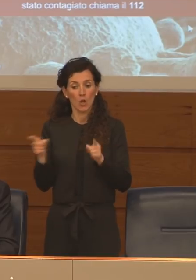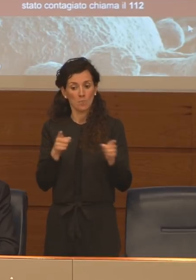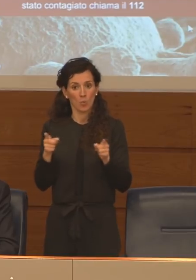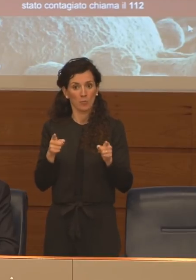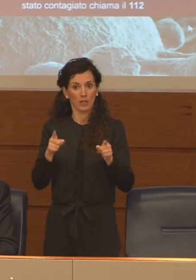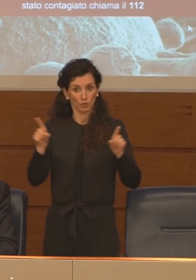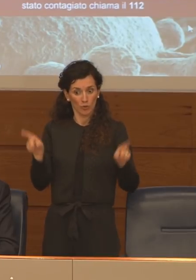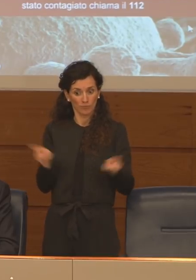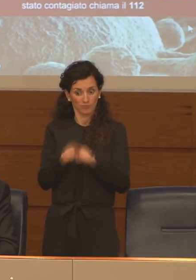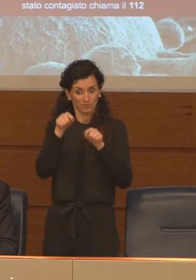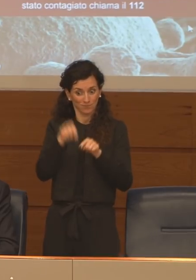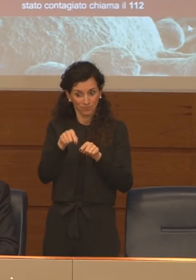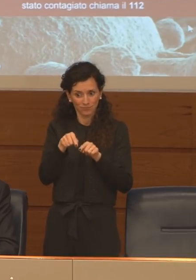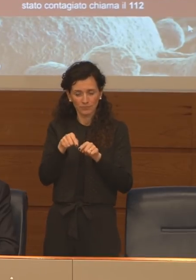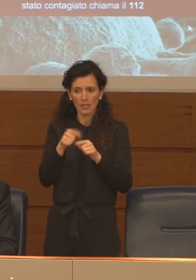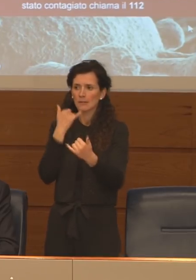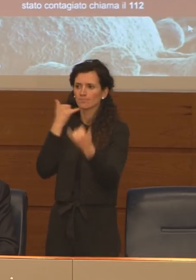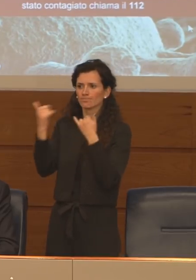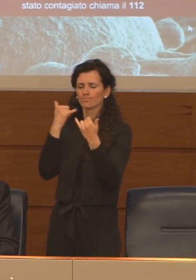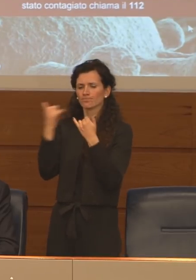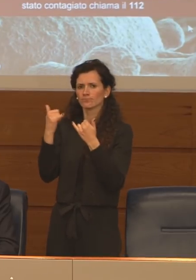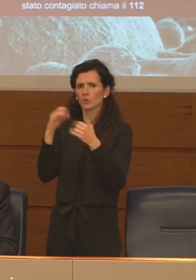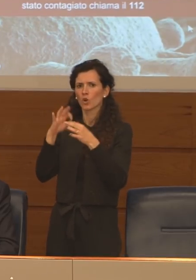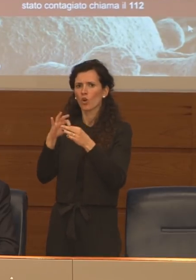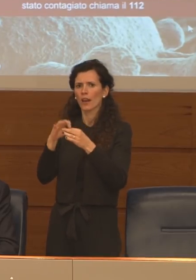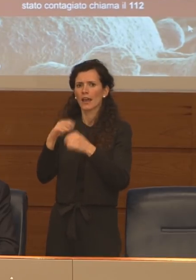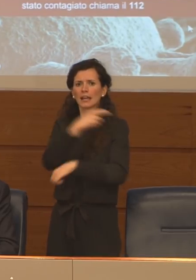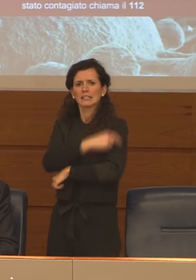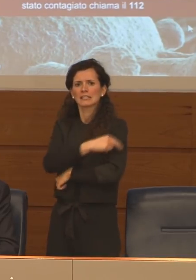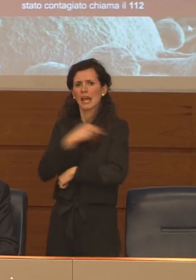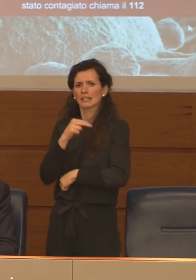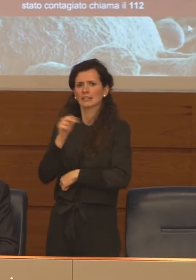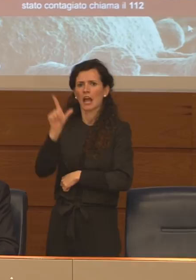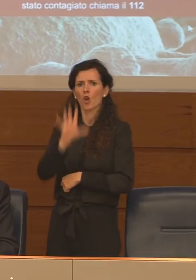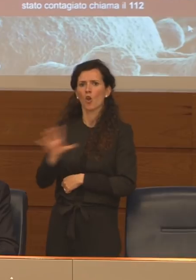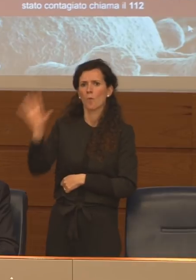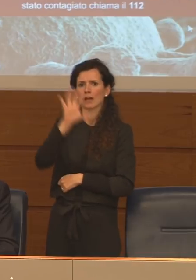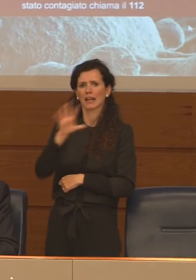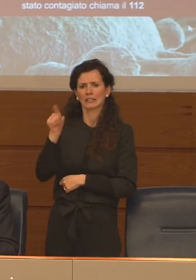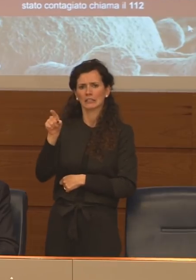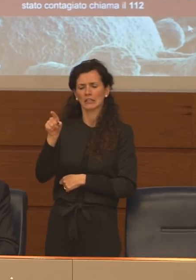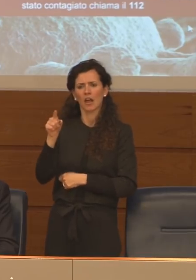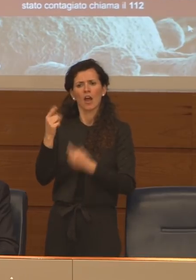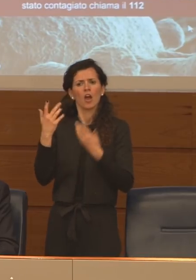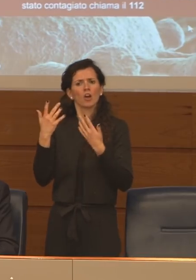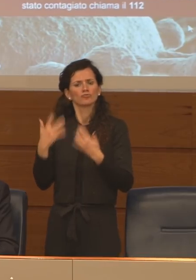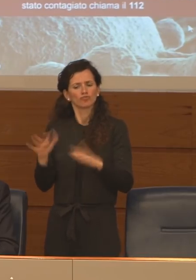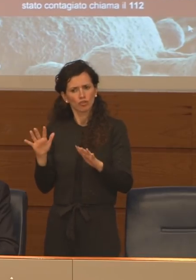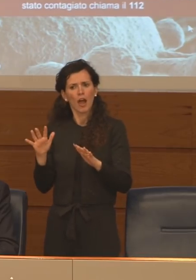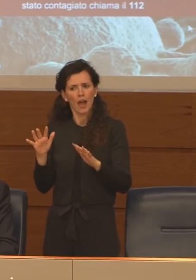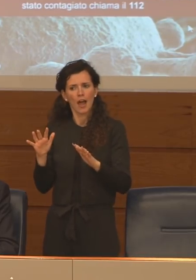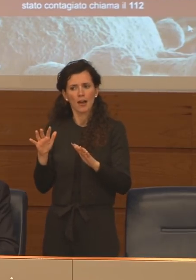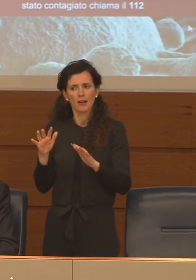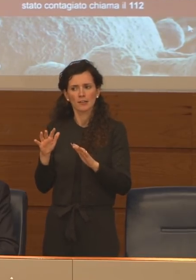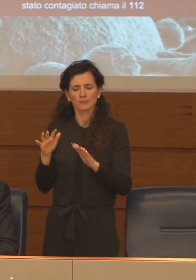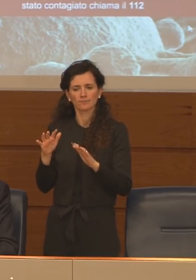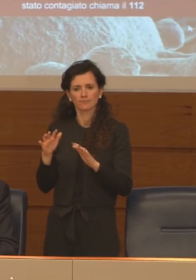i colleghi della sanità della regione Lombardia che hanno confermato che avevano già dato disposizione per rinforzare il presidio del pronto